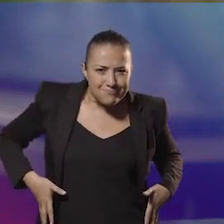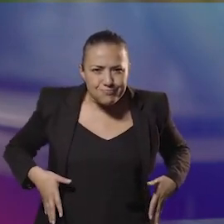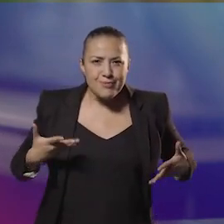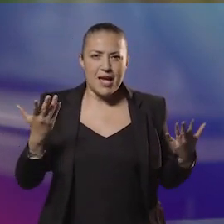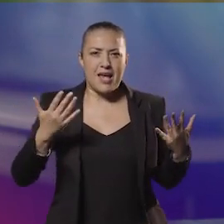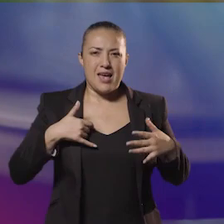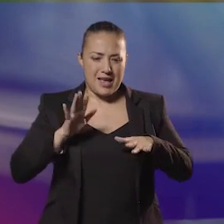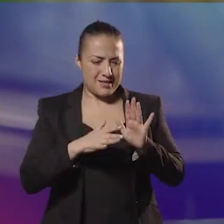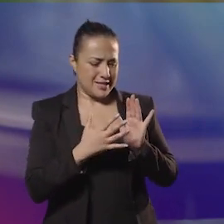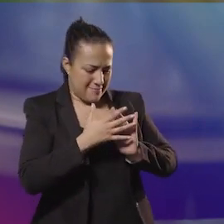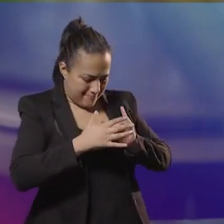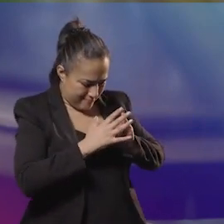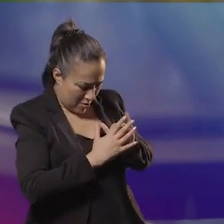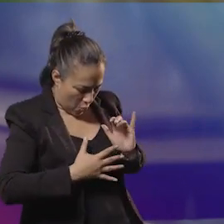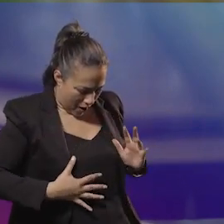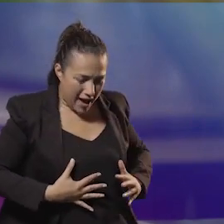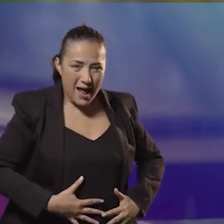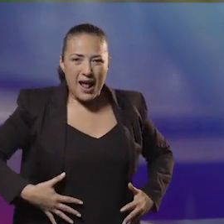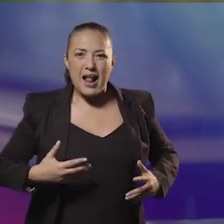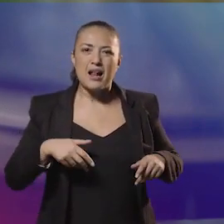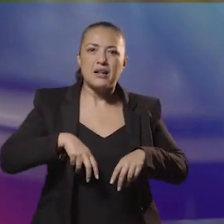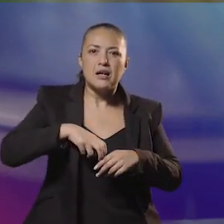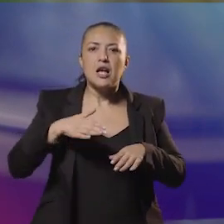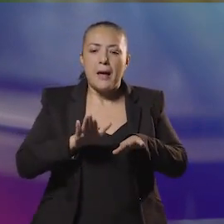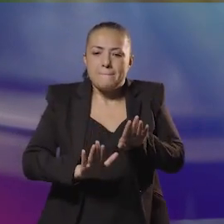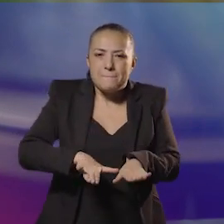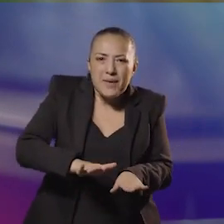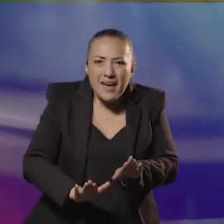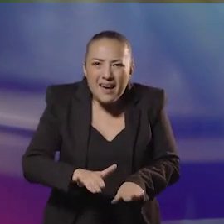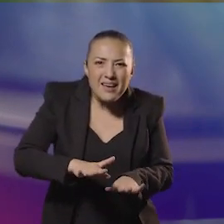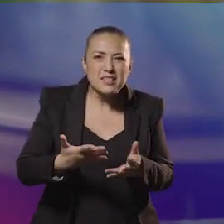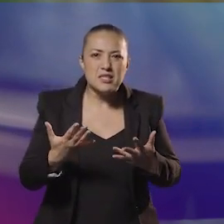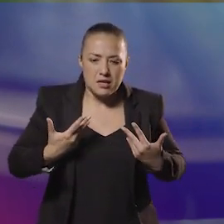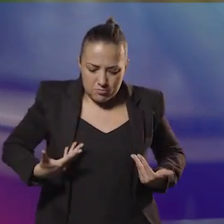en las rodillas, en los pies también, como en la parte baja del cuerpo,